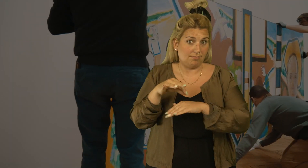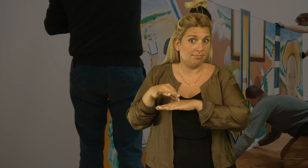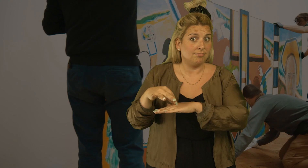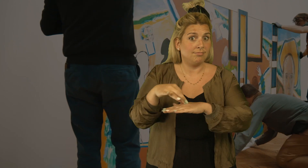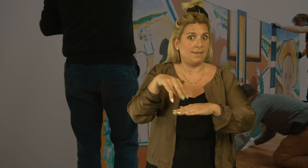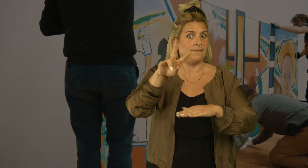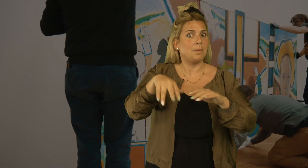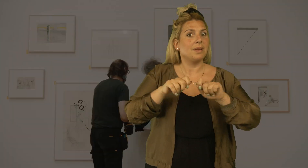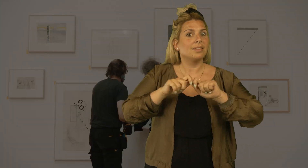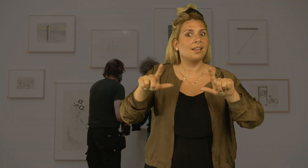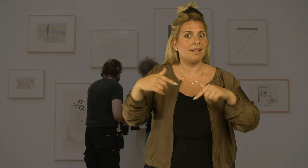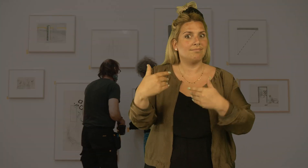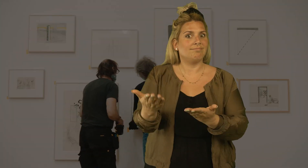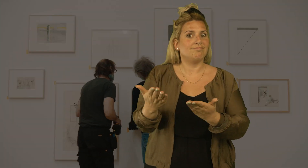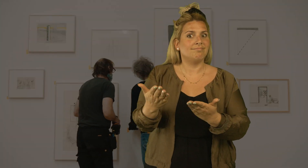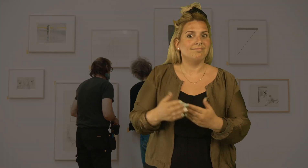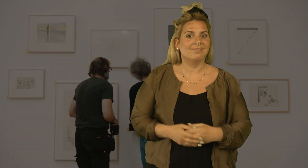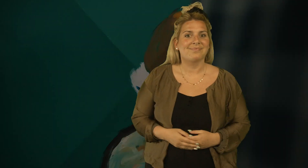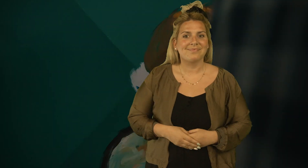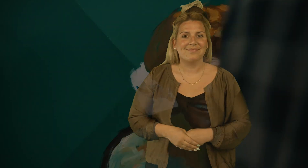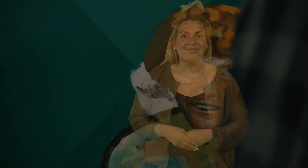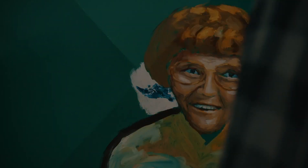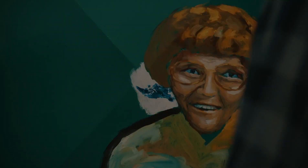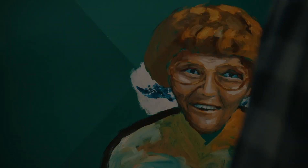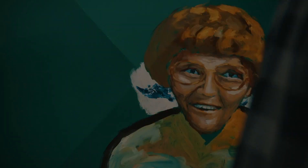Neem dan deel aan een rondleiding in Vlaamse Gebarentaal!